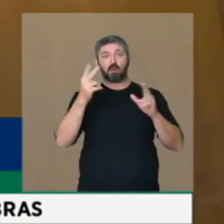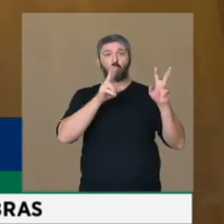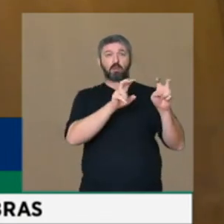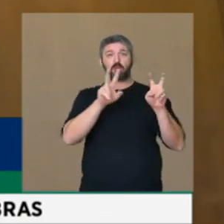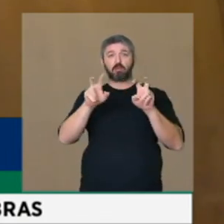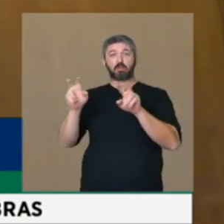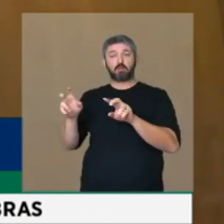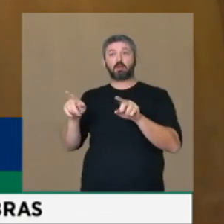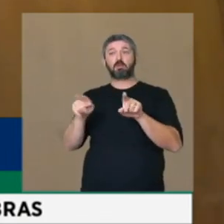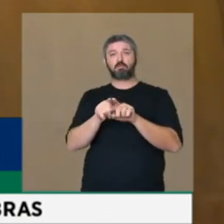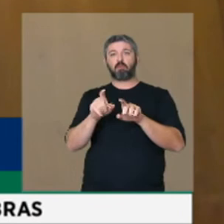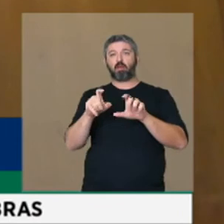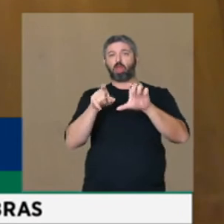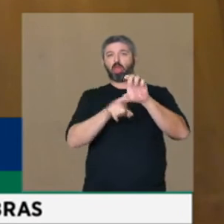RIO... E... ESTE ASSUNTO NÃO DEVERIA SER DISCUTIDO NA